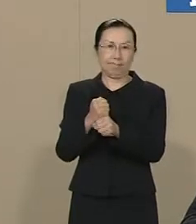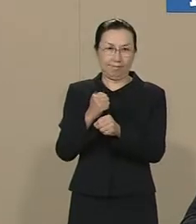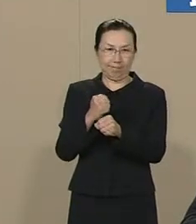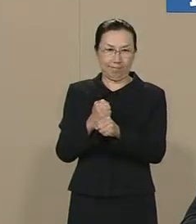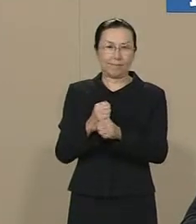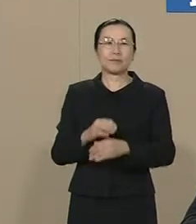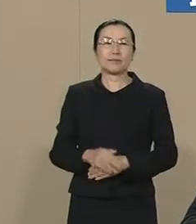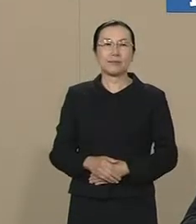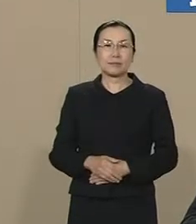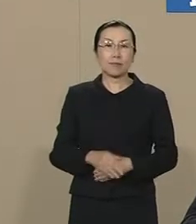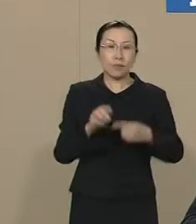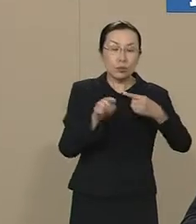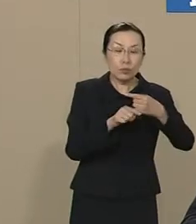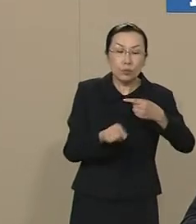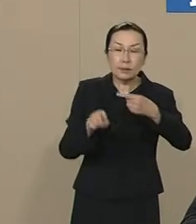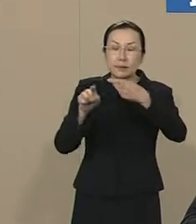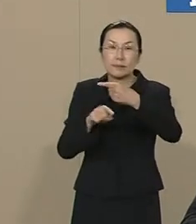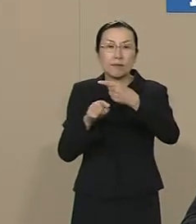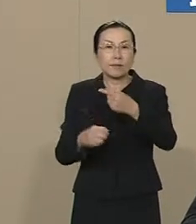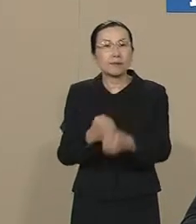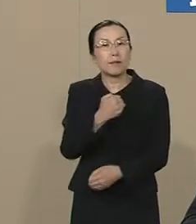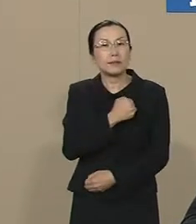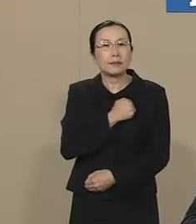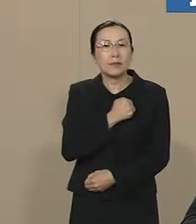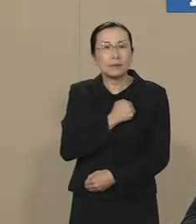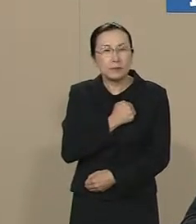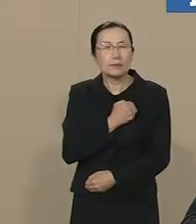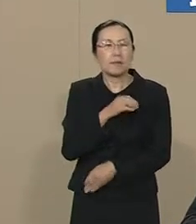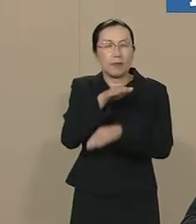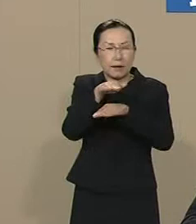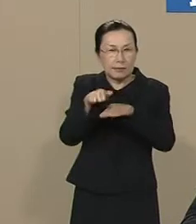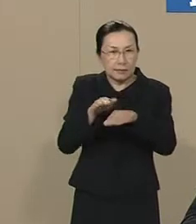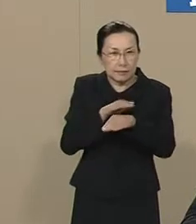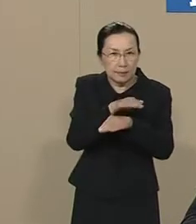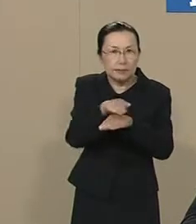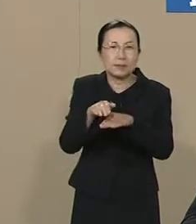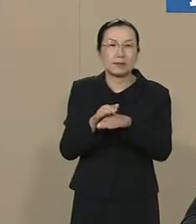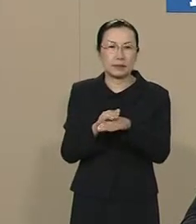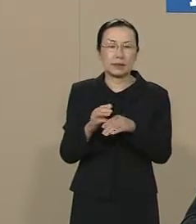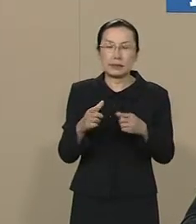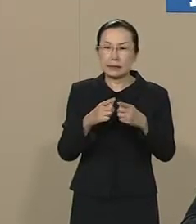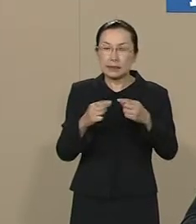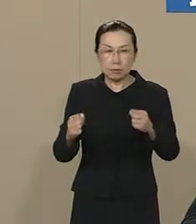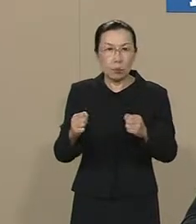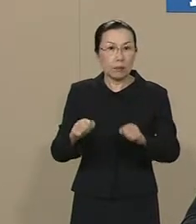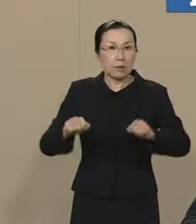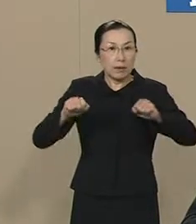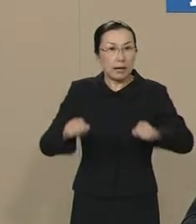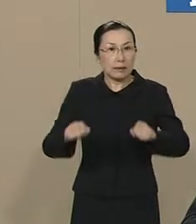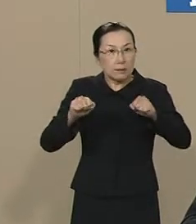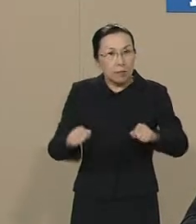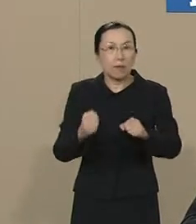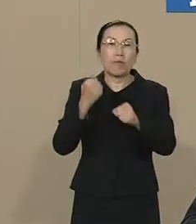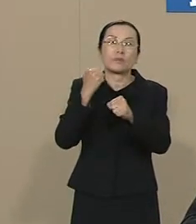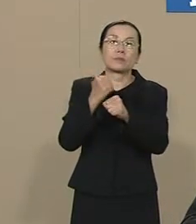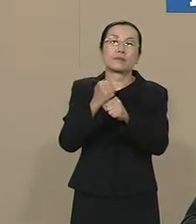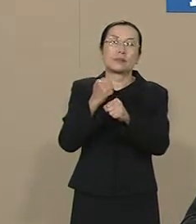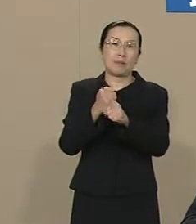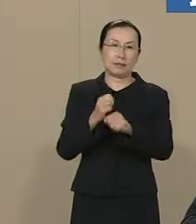一人ひとりの命を 何より大切にして､ 日本の活力を創ります｡